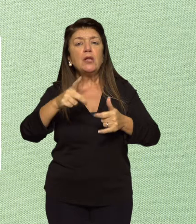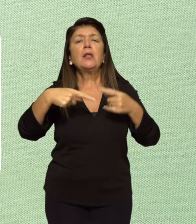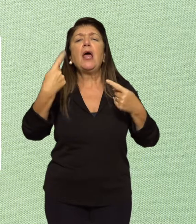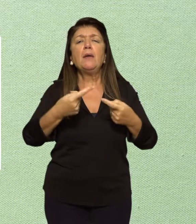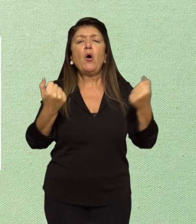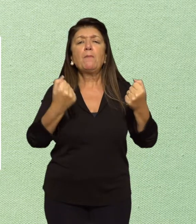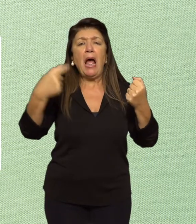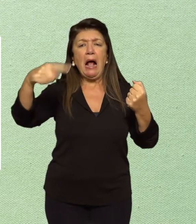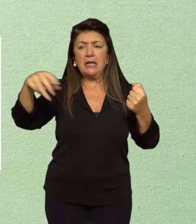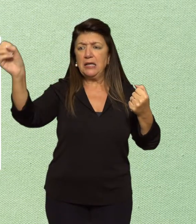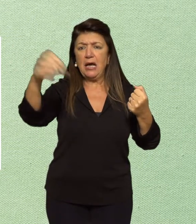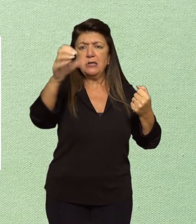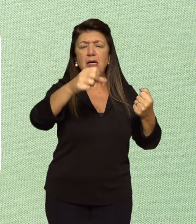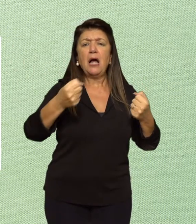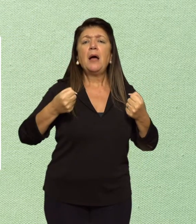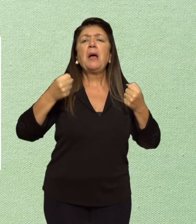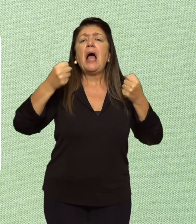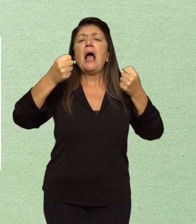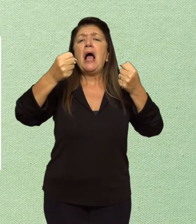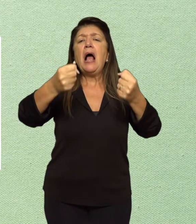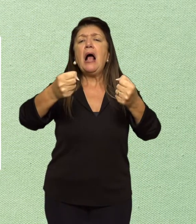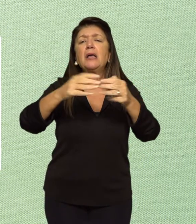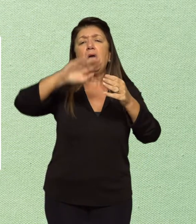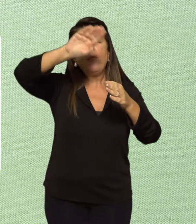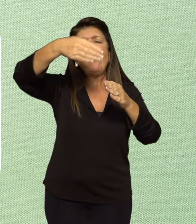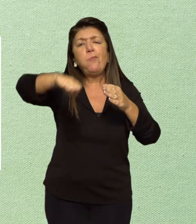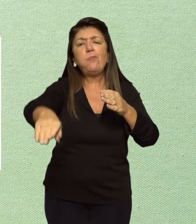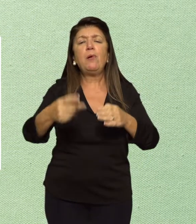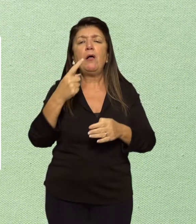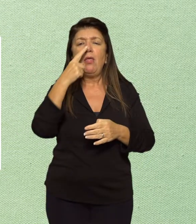un dirupo facendo appunto simulare un incidente ma era chiaro a tutti che fosse stato un assassinio.